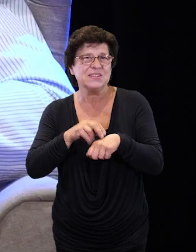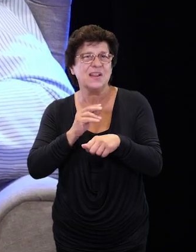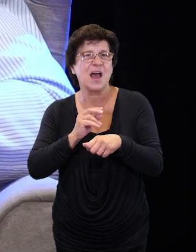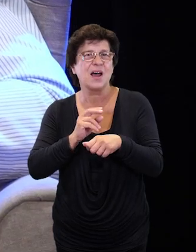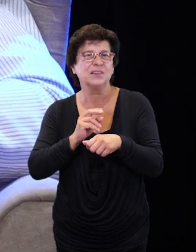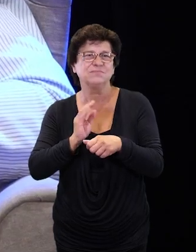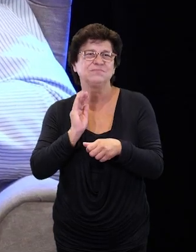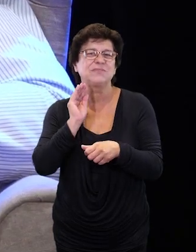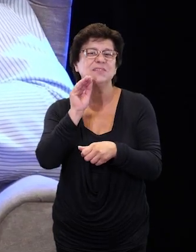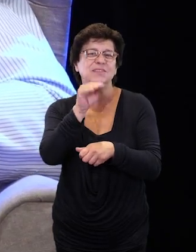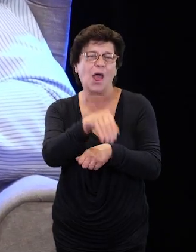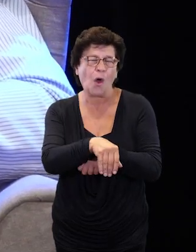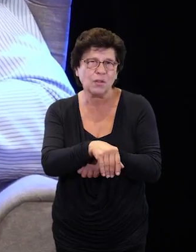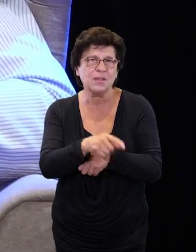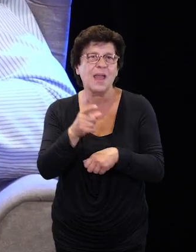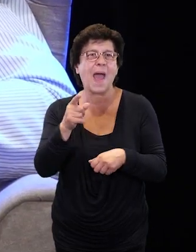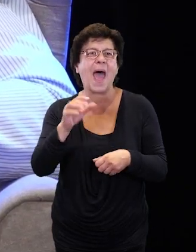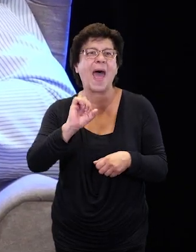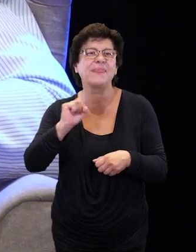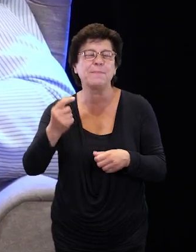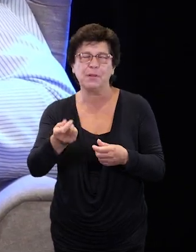I oczywiście, potem, jak się wyleczą, dalej biorą swoje zioła,